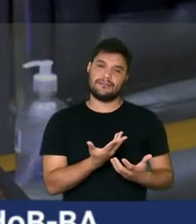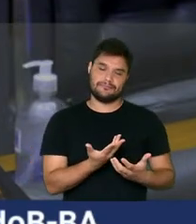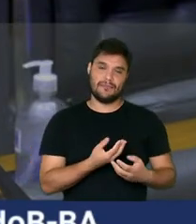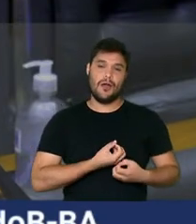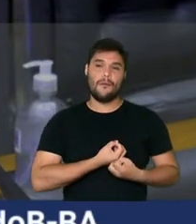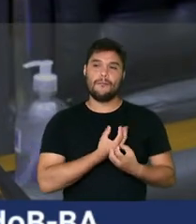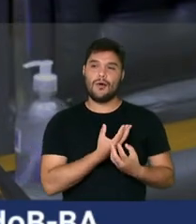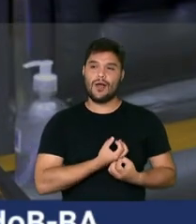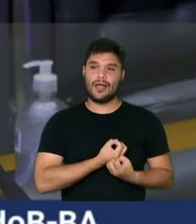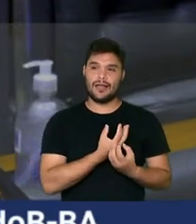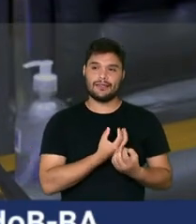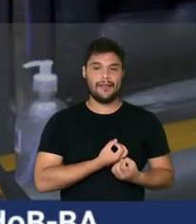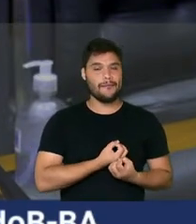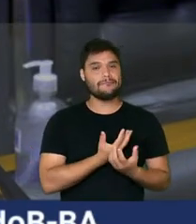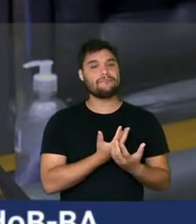COLOCOU LEGADO DE SOLIDEZ POÉ